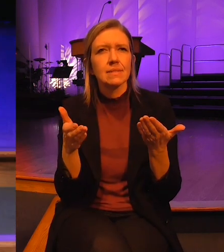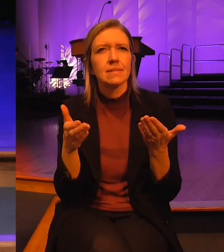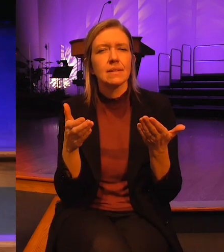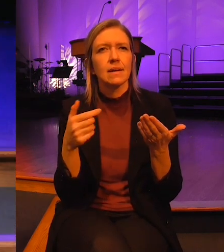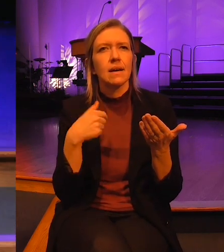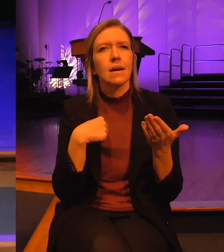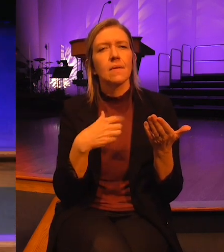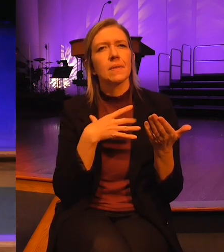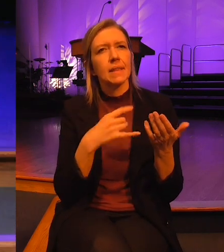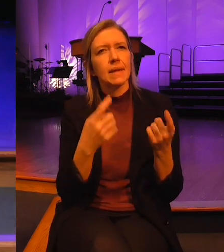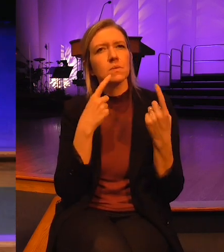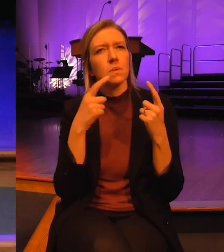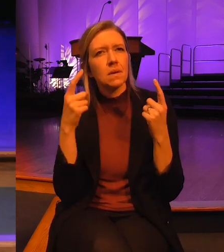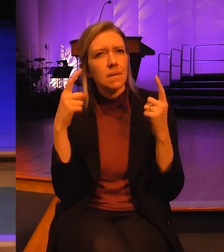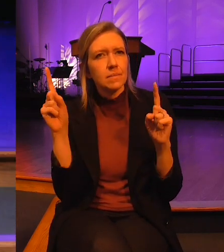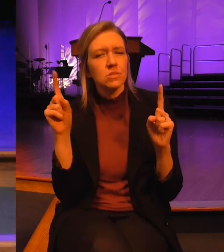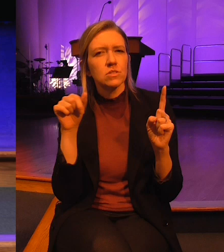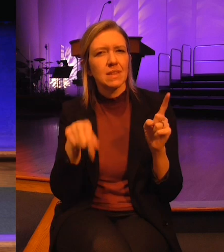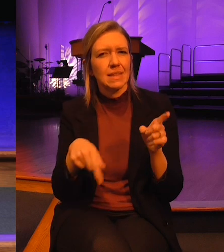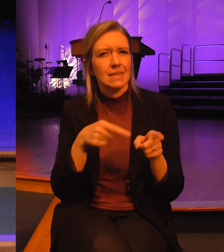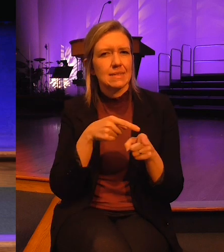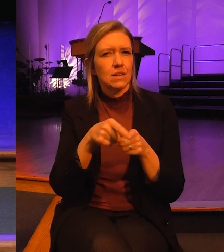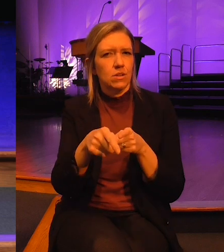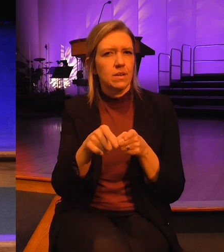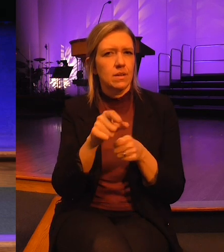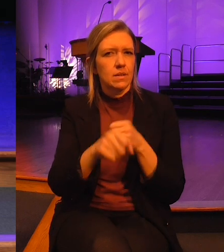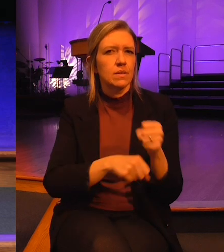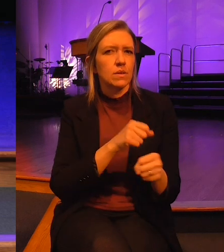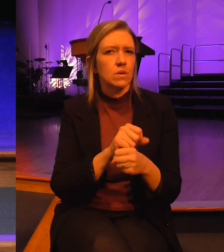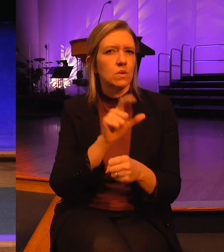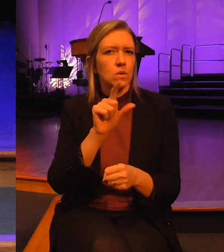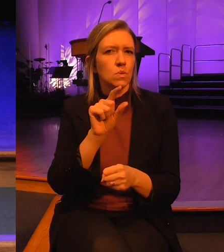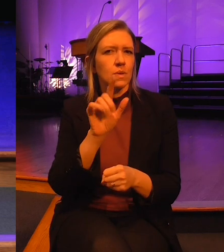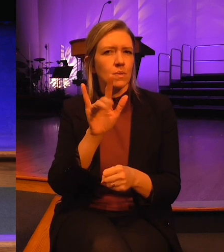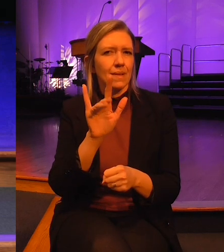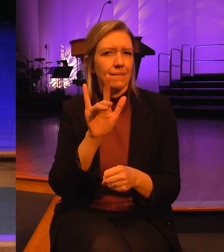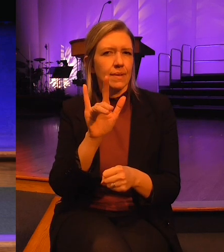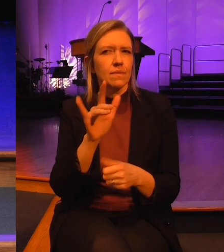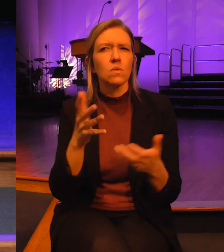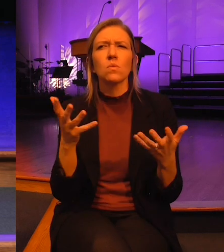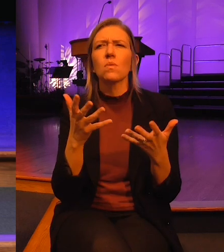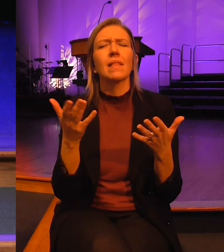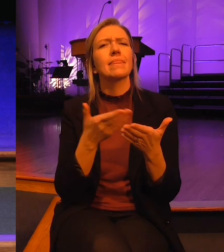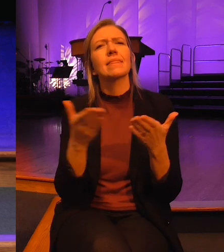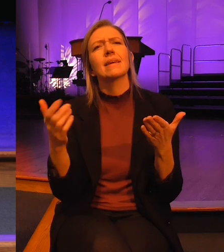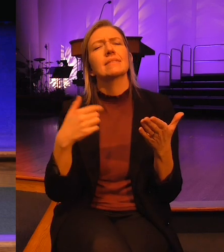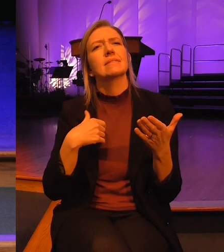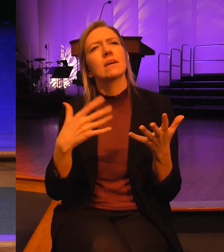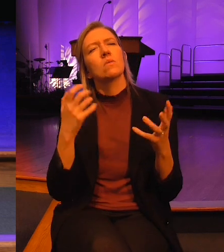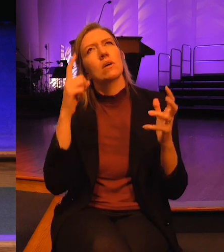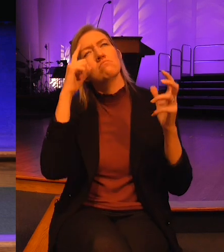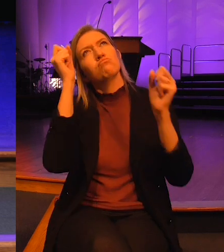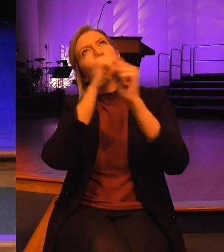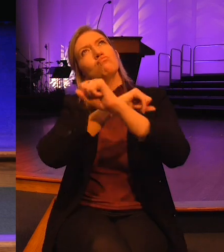2025, cuáles son algunas de las cosas que me gustaría lograr en esta área en 2025, así que, para